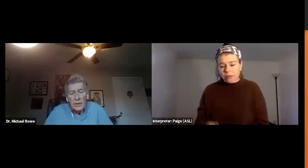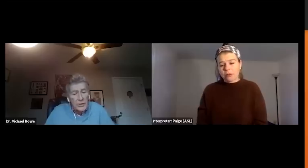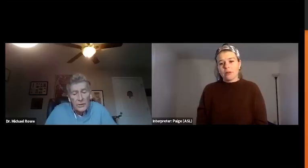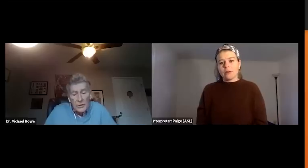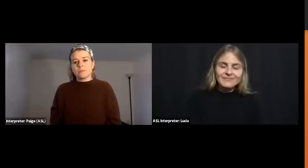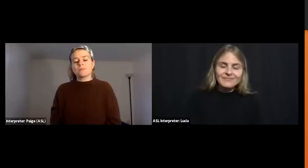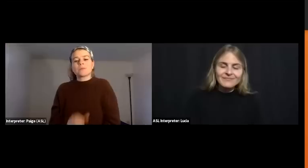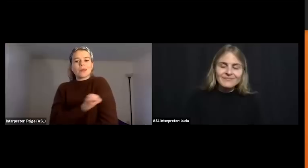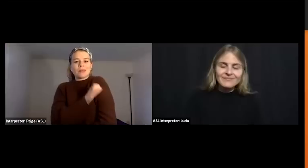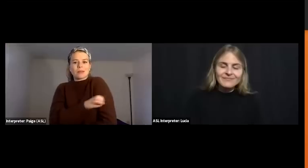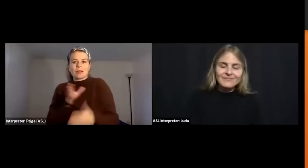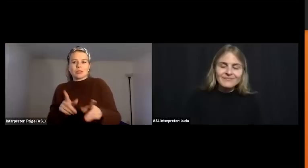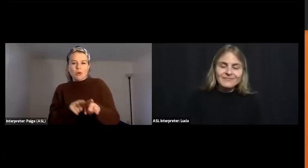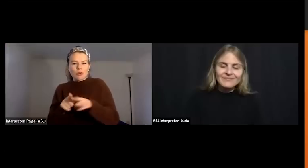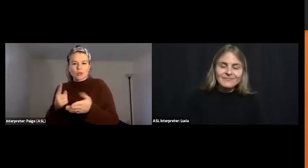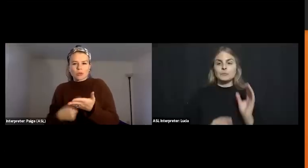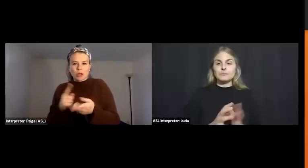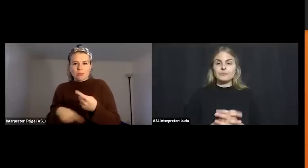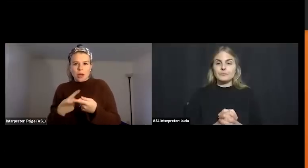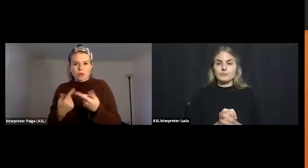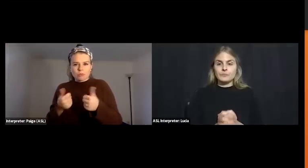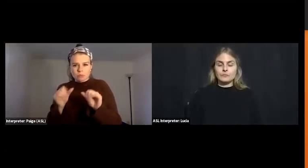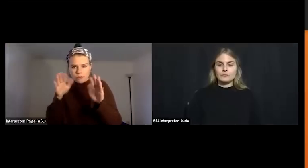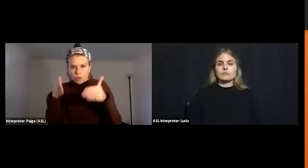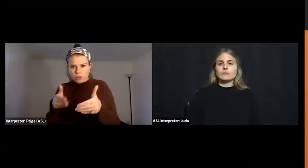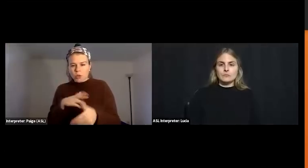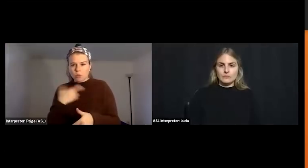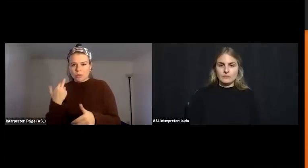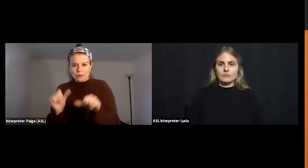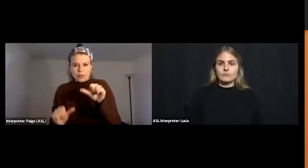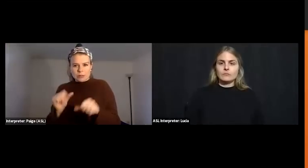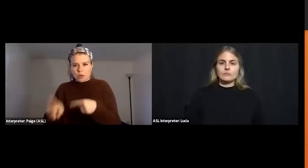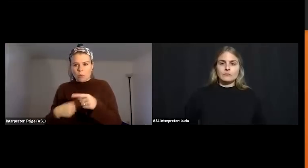Los clínicos también hablaron sobre tener que enfocarse en la evaluación de riesgos y su trabajo con los clientes.